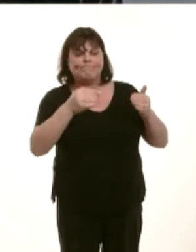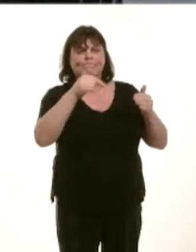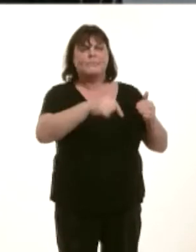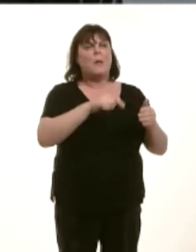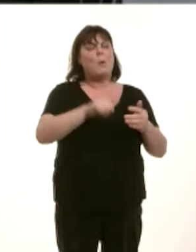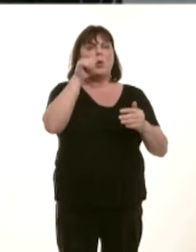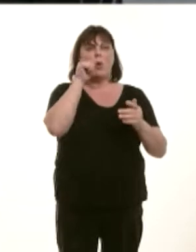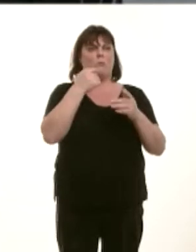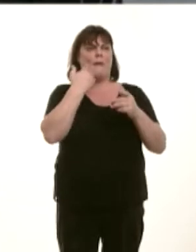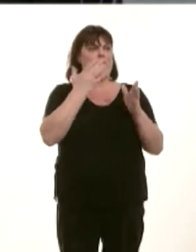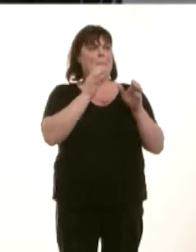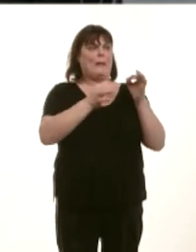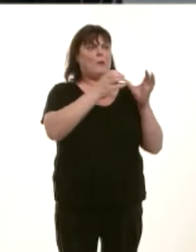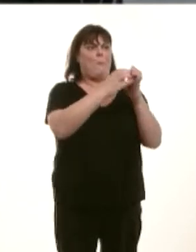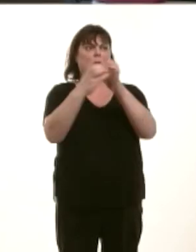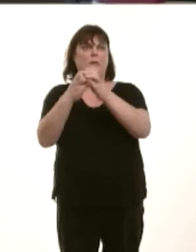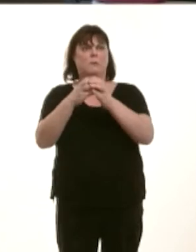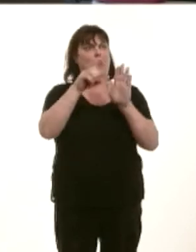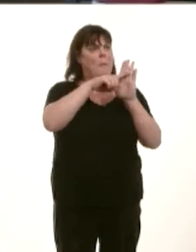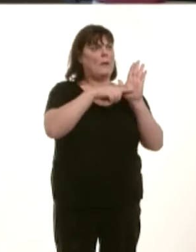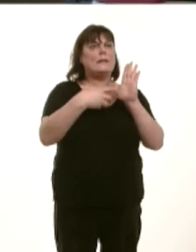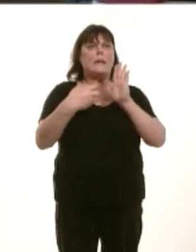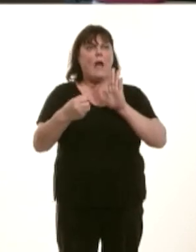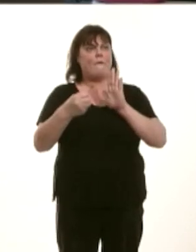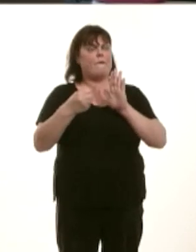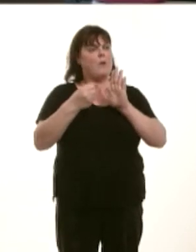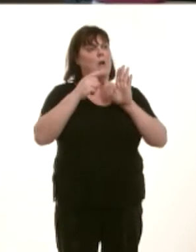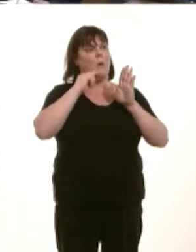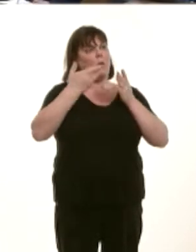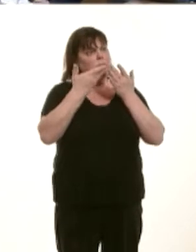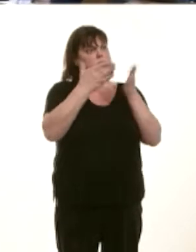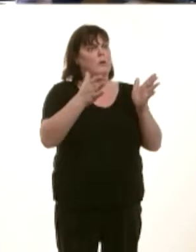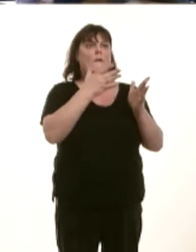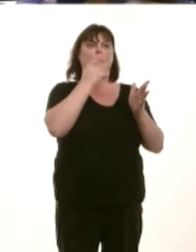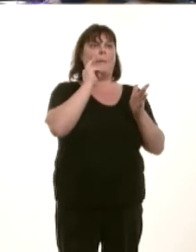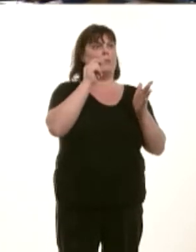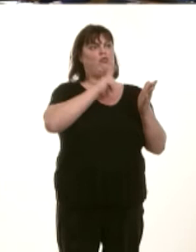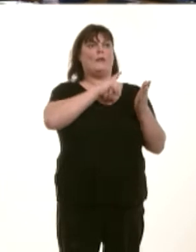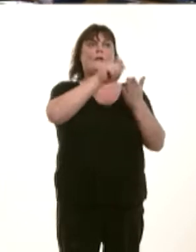Y Llywydd / The Presiding Officer: We now move to questions from the party leaders,